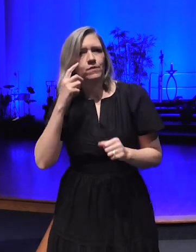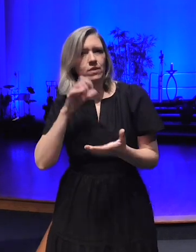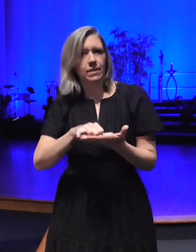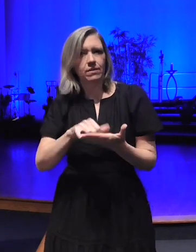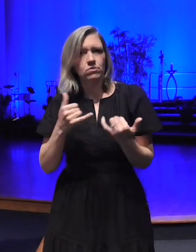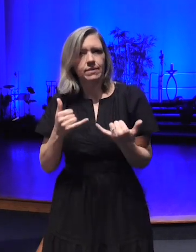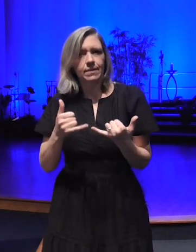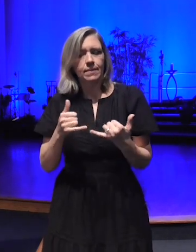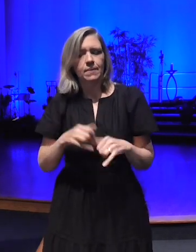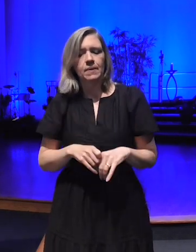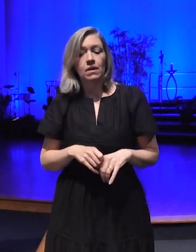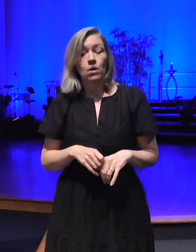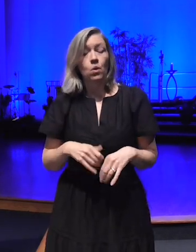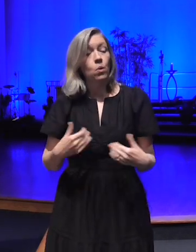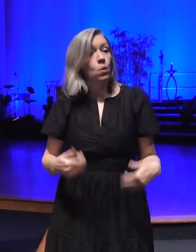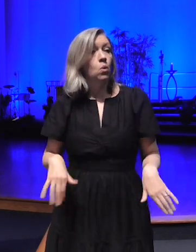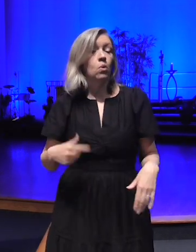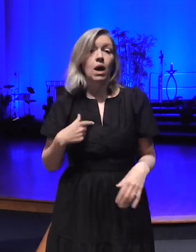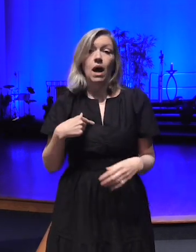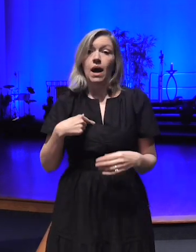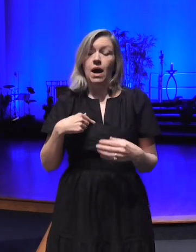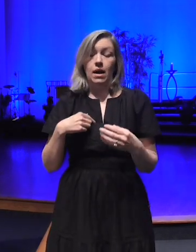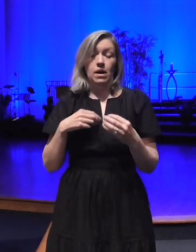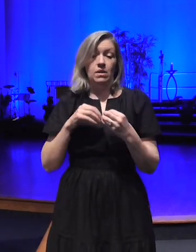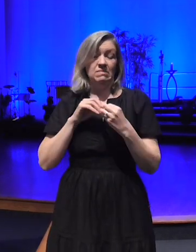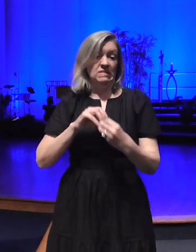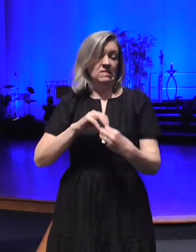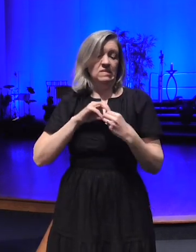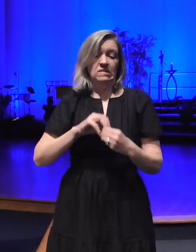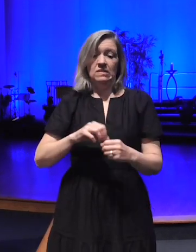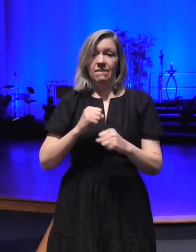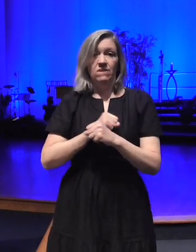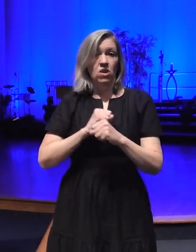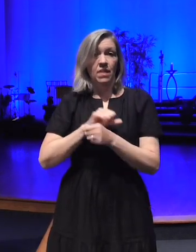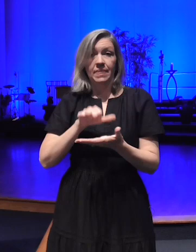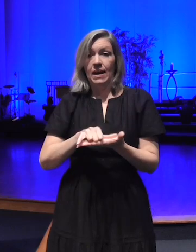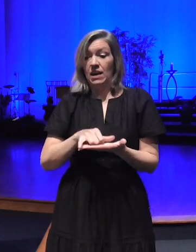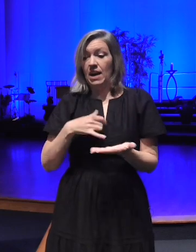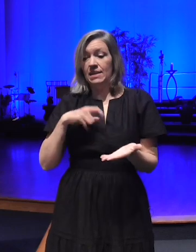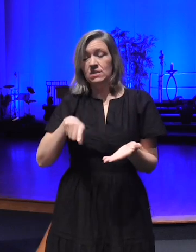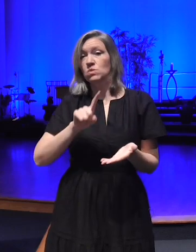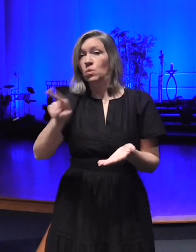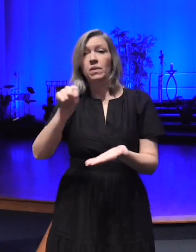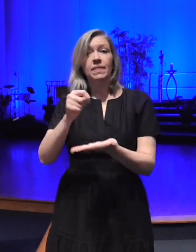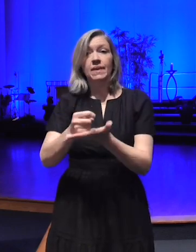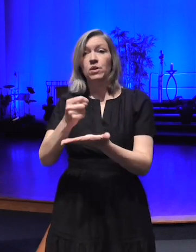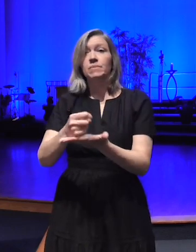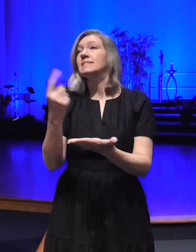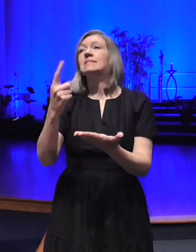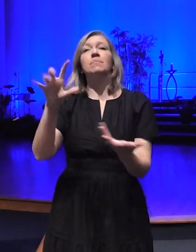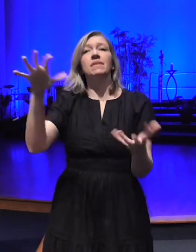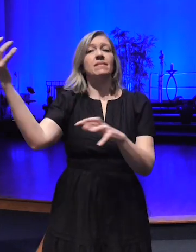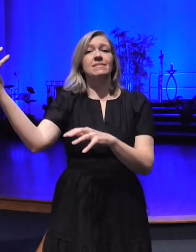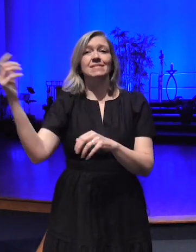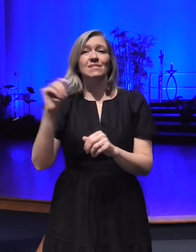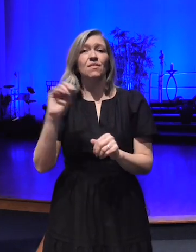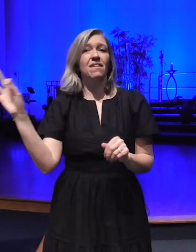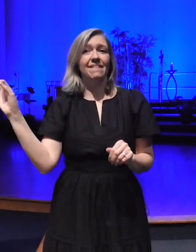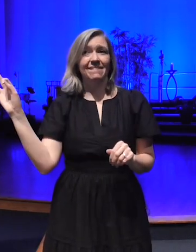lo luché al principio Pensé que estaba entrando en terapia algo está mal aquí pero me quedé con